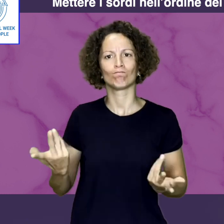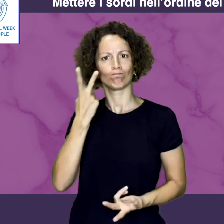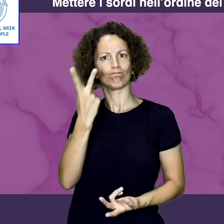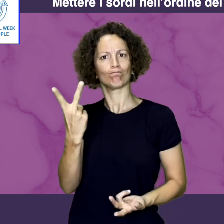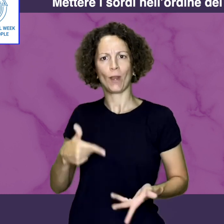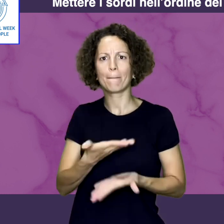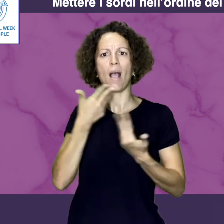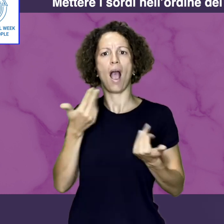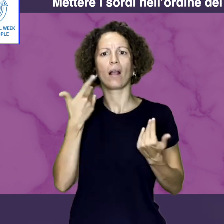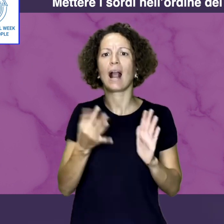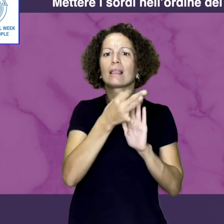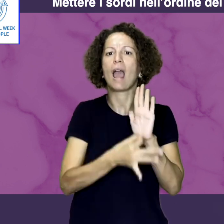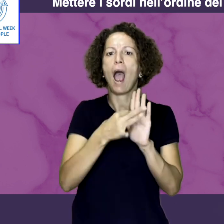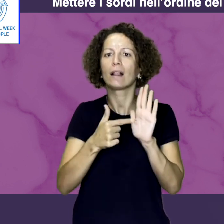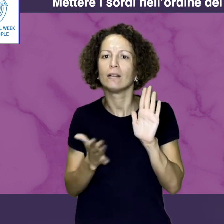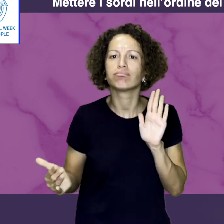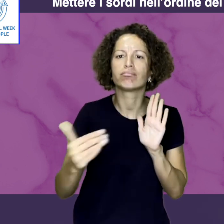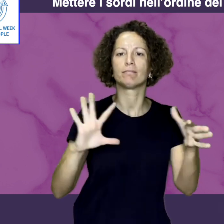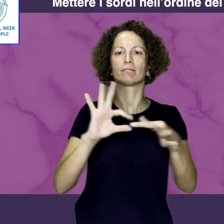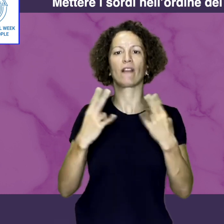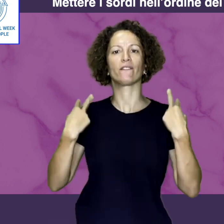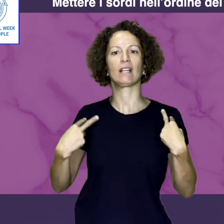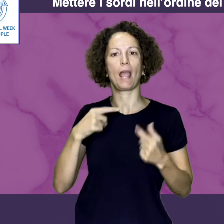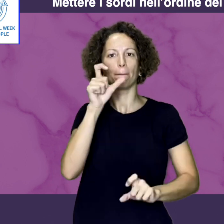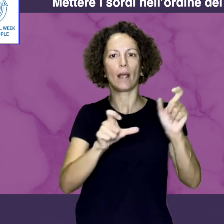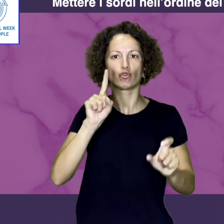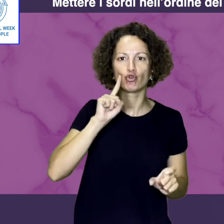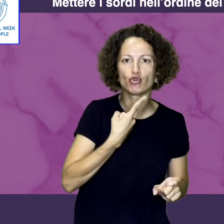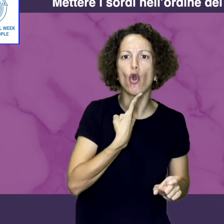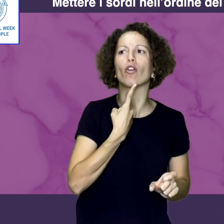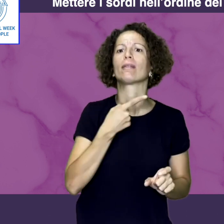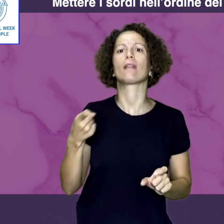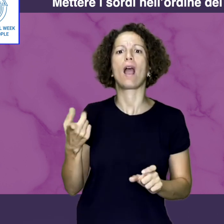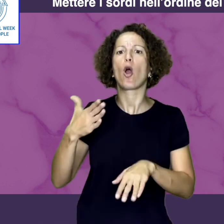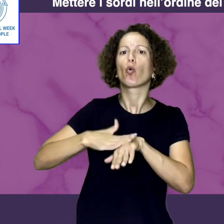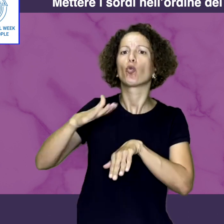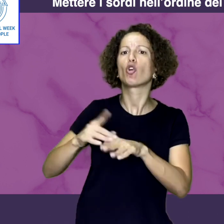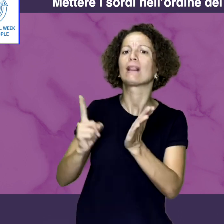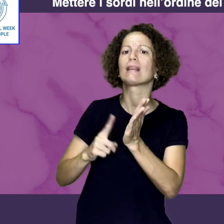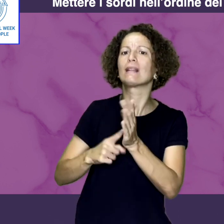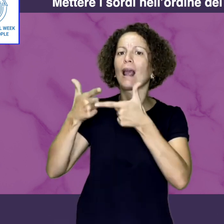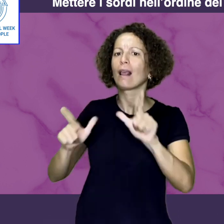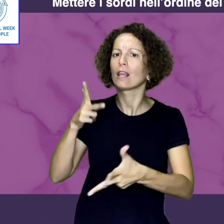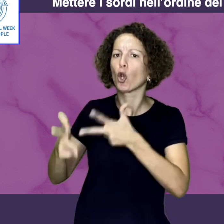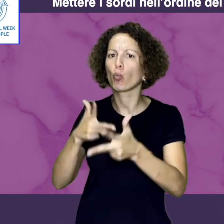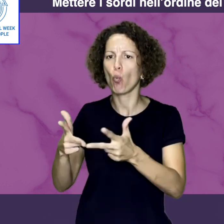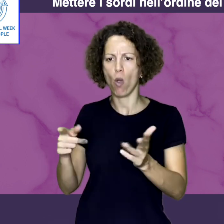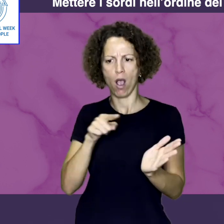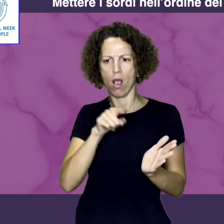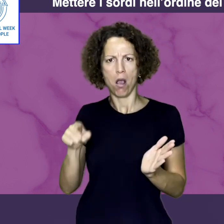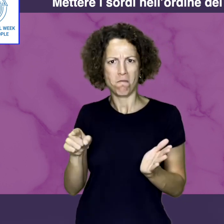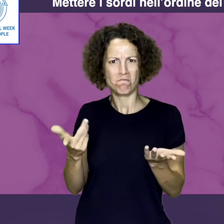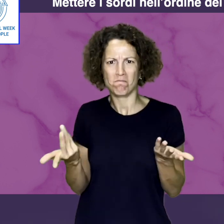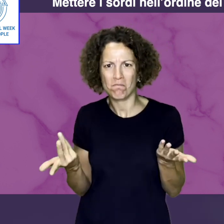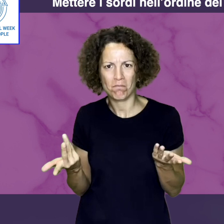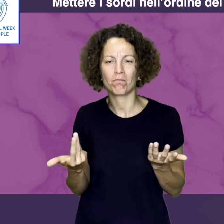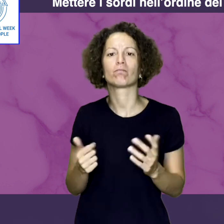Vi è ancora una notevole mancanza di dati sulla vita delle persone sorde e sul diritto di utilizzare le lingue dei segni.